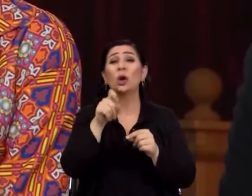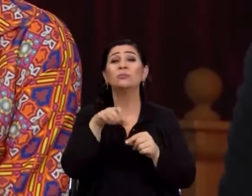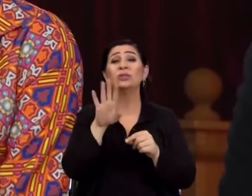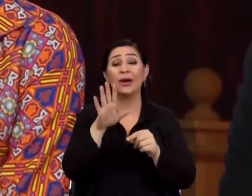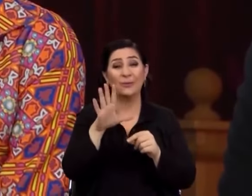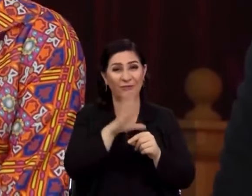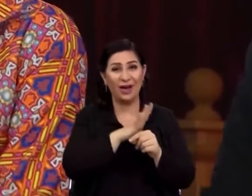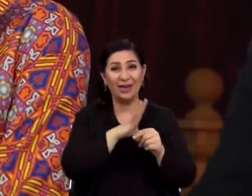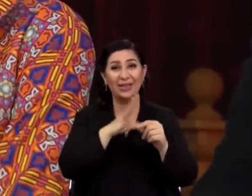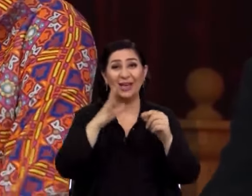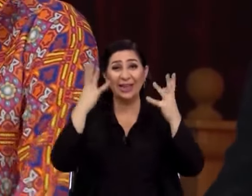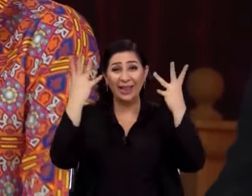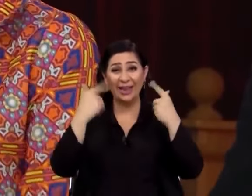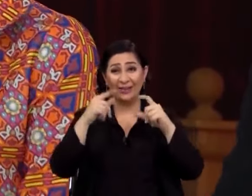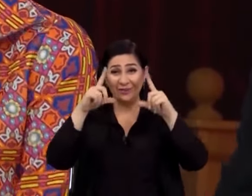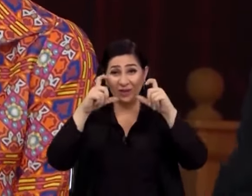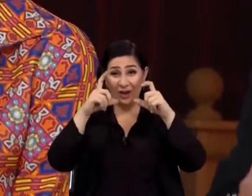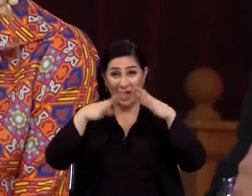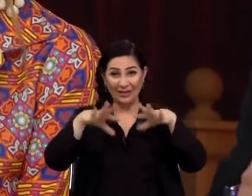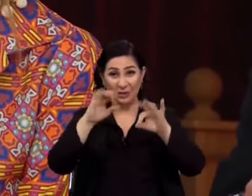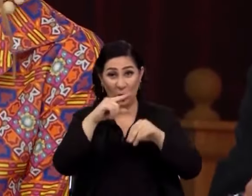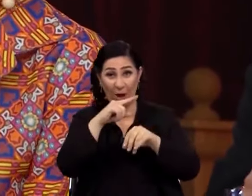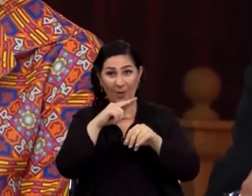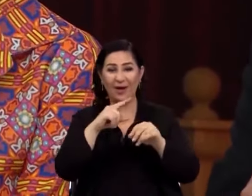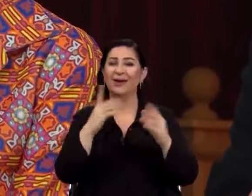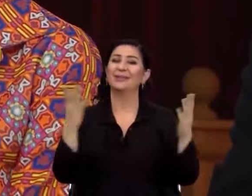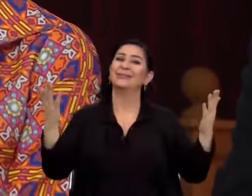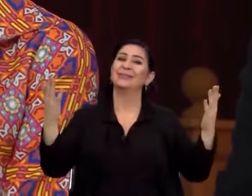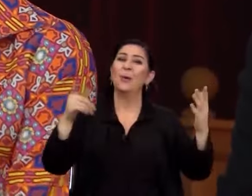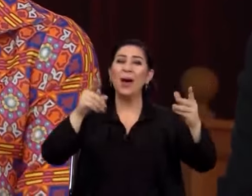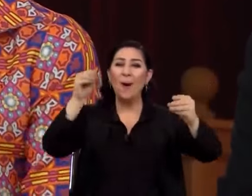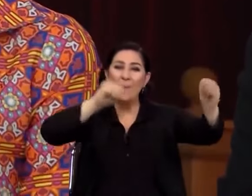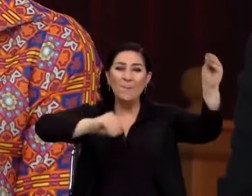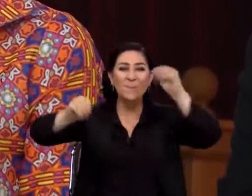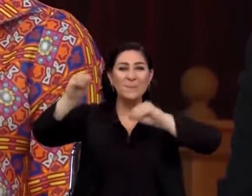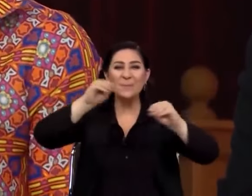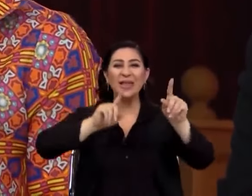bir gelinlik hazırlıyorlar mı ya ben bu dijital çağda da hazırlıyorum